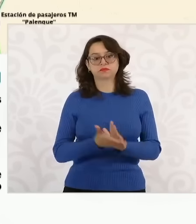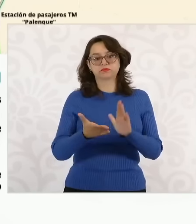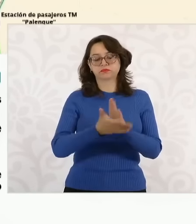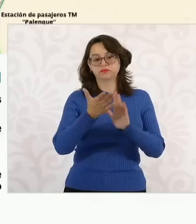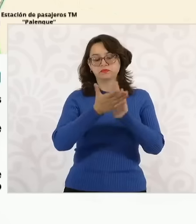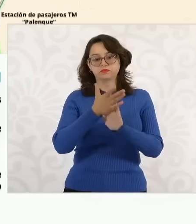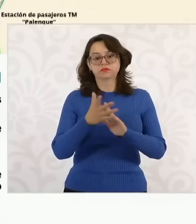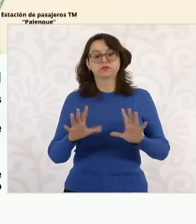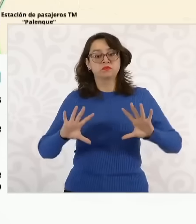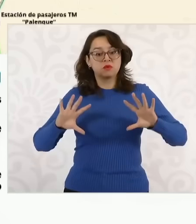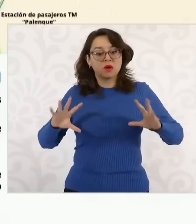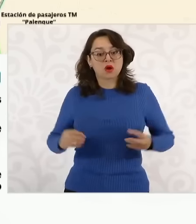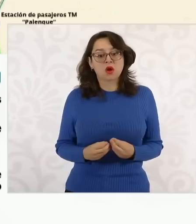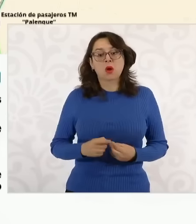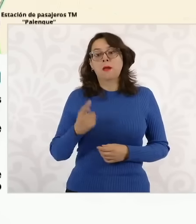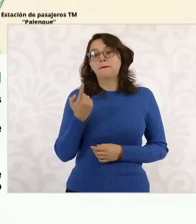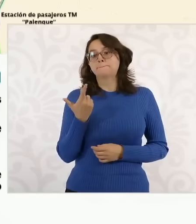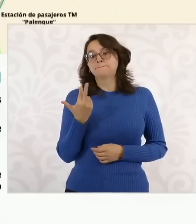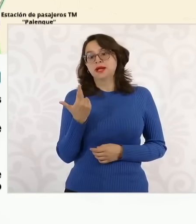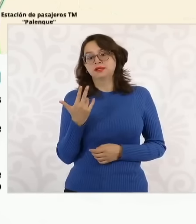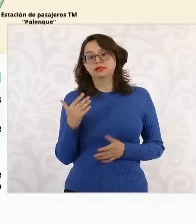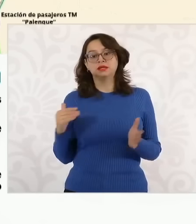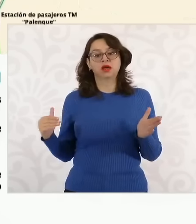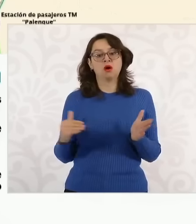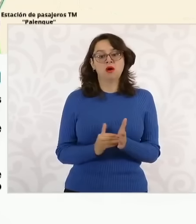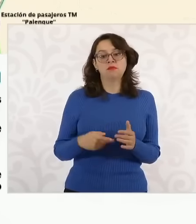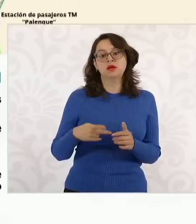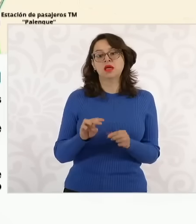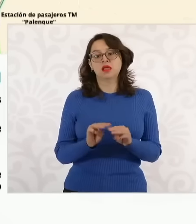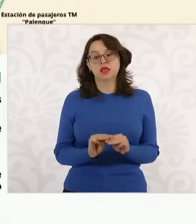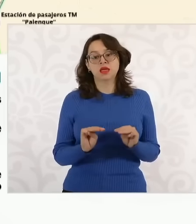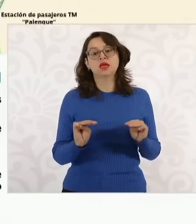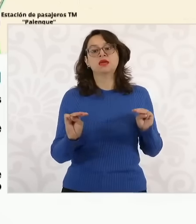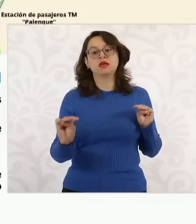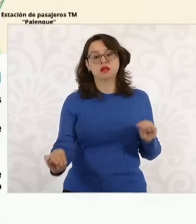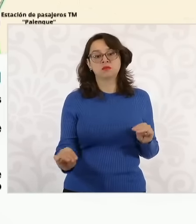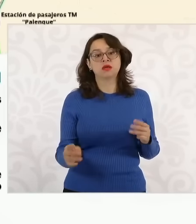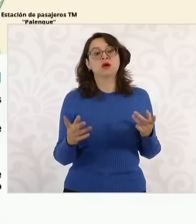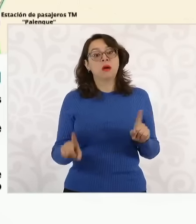nada más suman más de 25,000 km más el kilometraje de los nuevos trenes que estamos construyendo